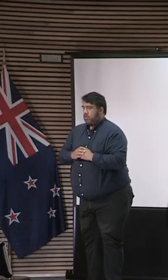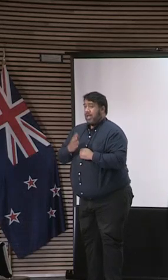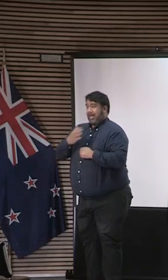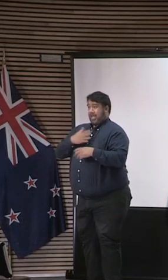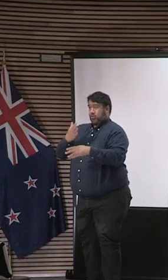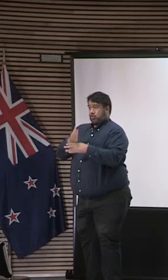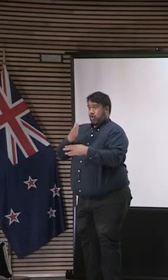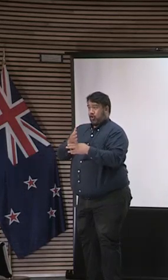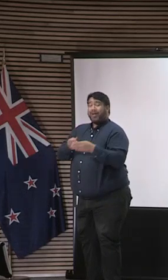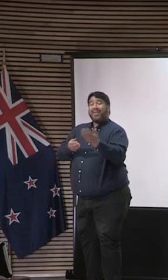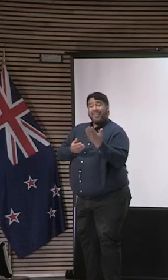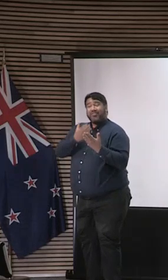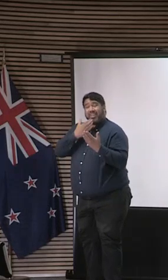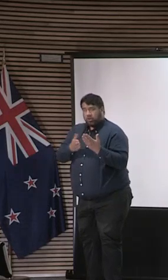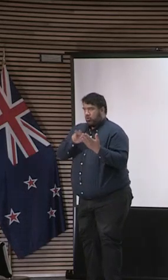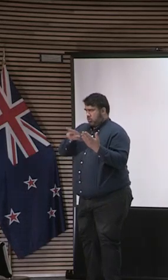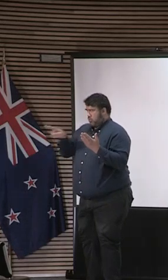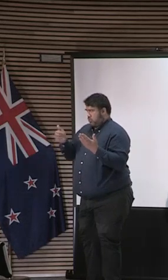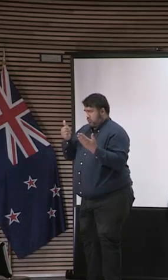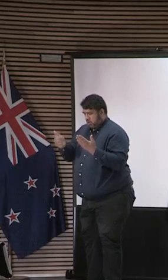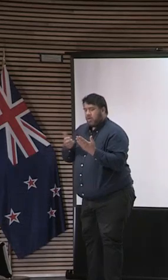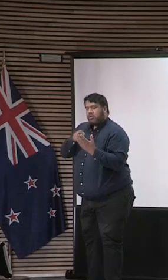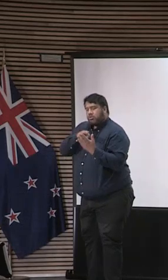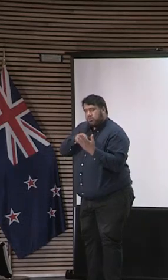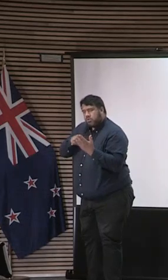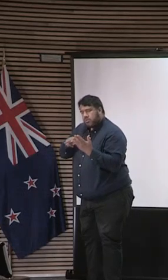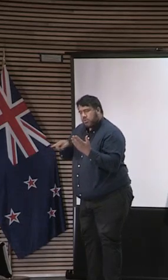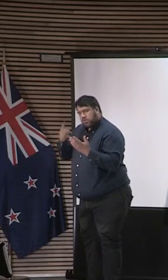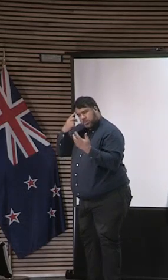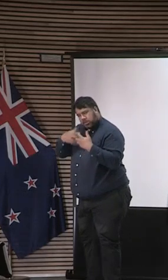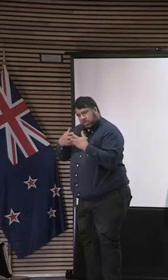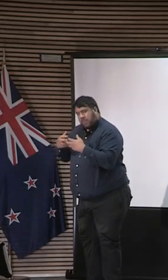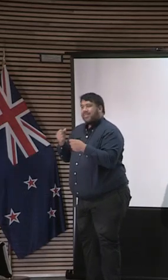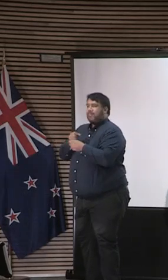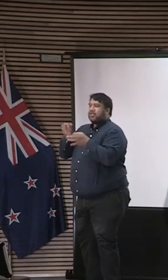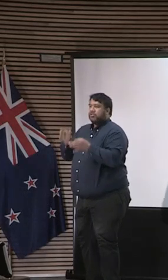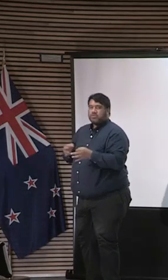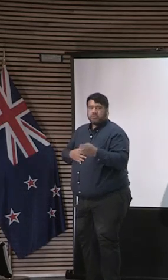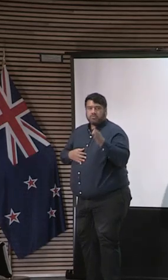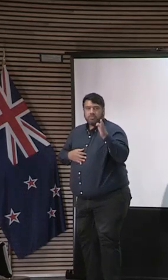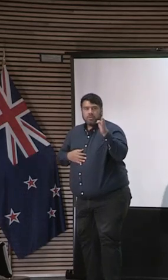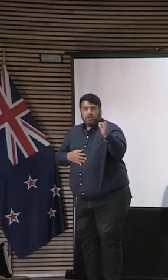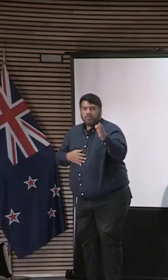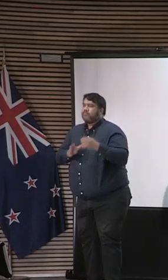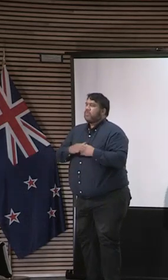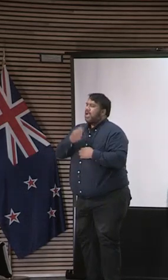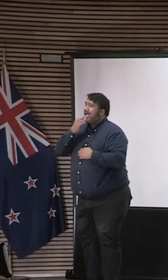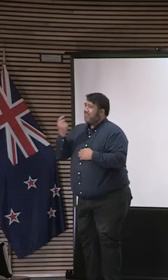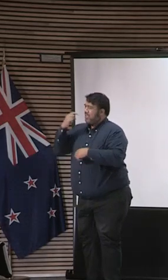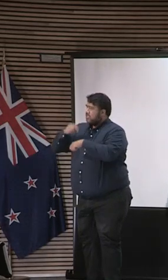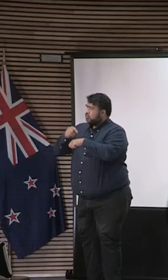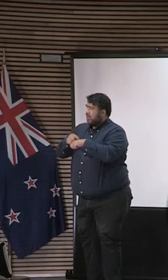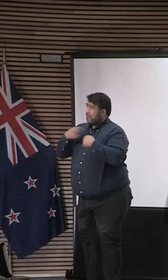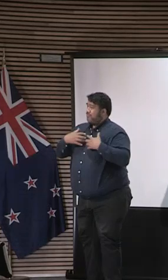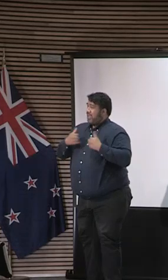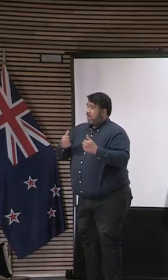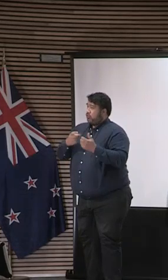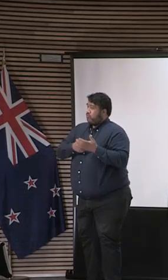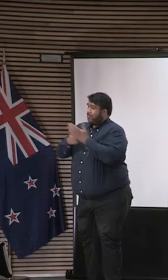whakaaroaro, na reira kaore i te